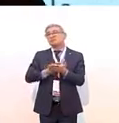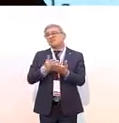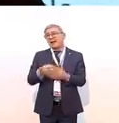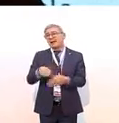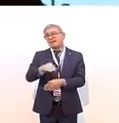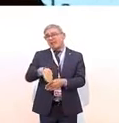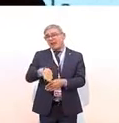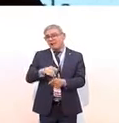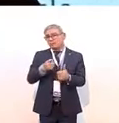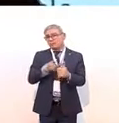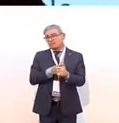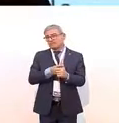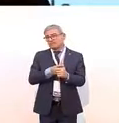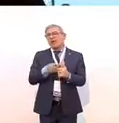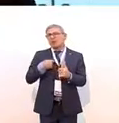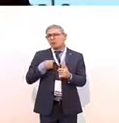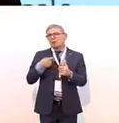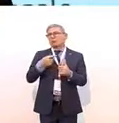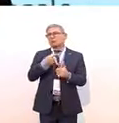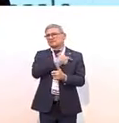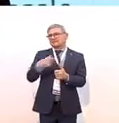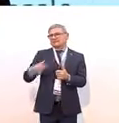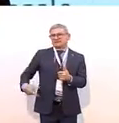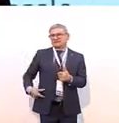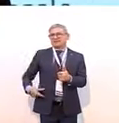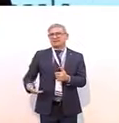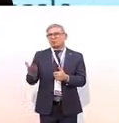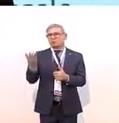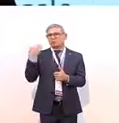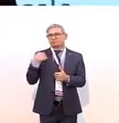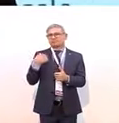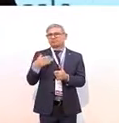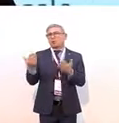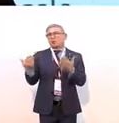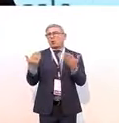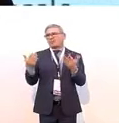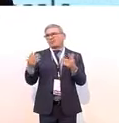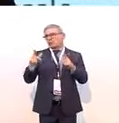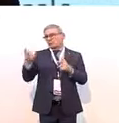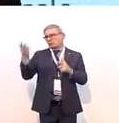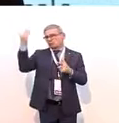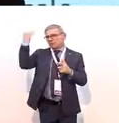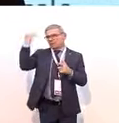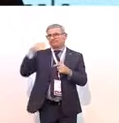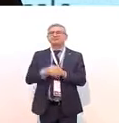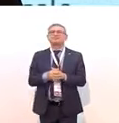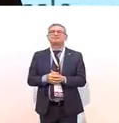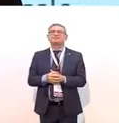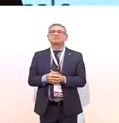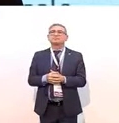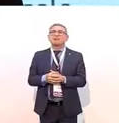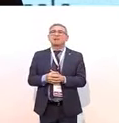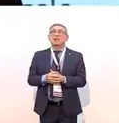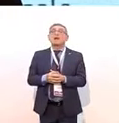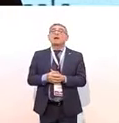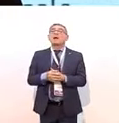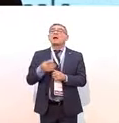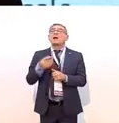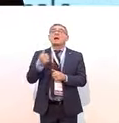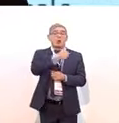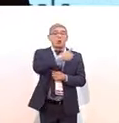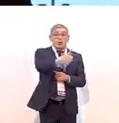di una città che non teme confronti – e Chesterton diceva che ciascun luogo per ogni